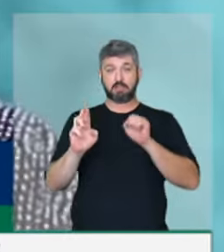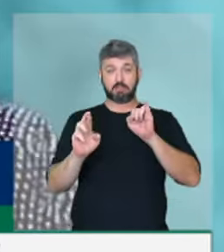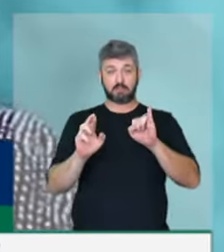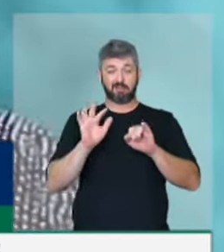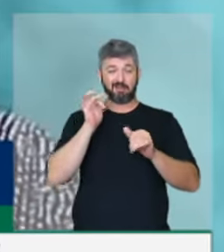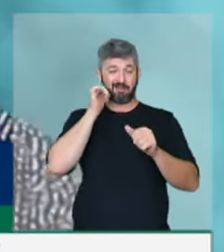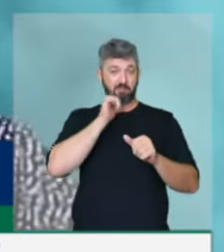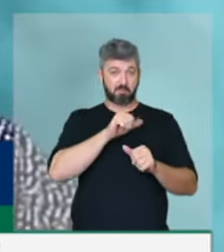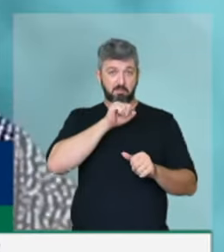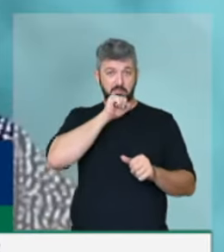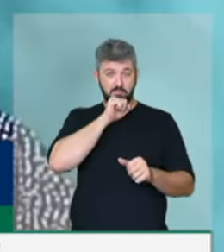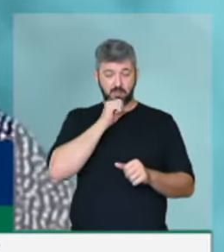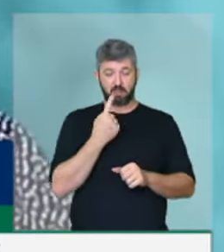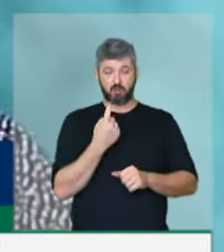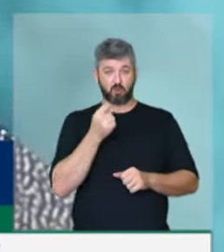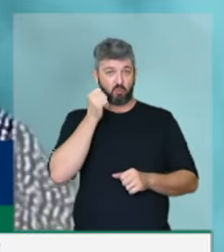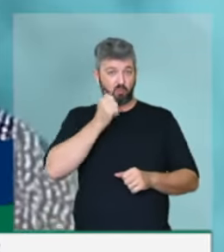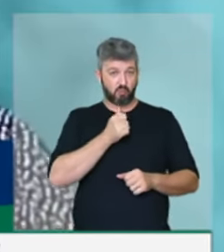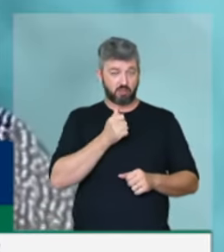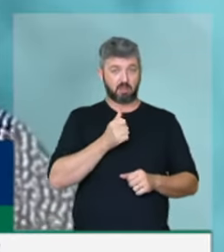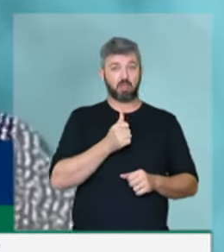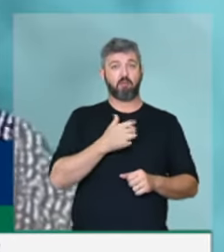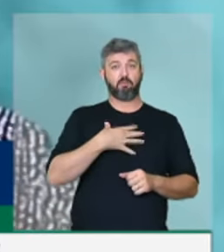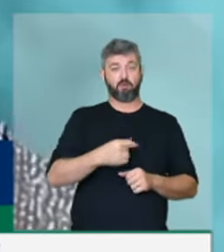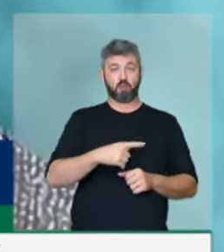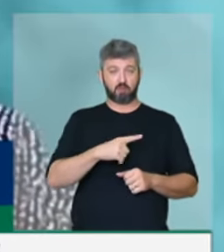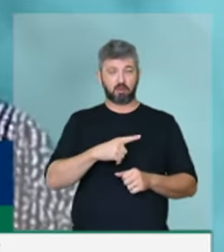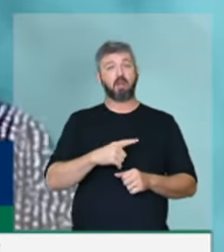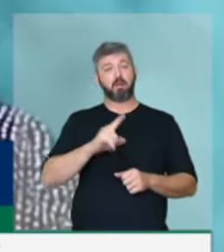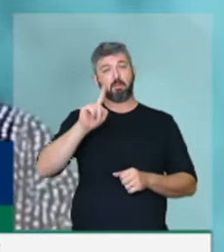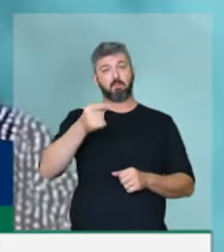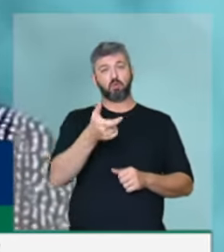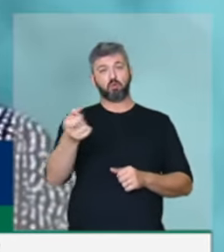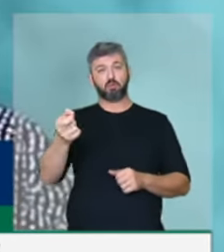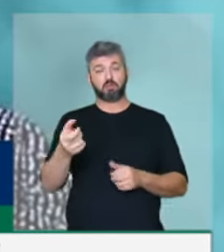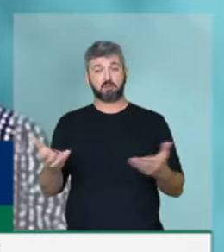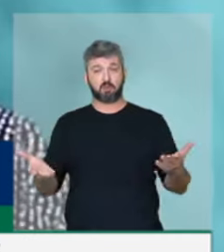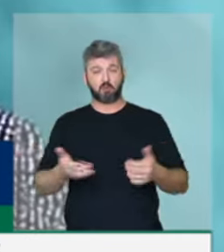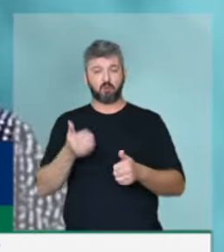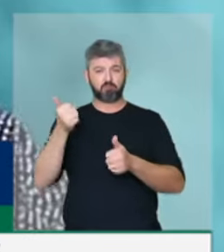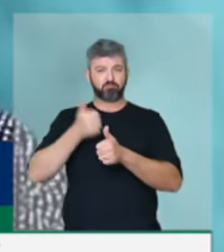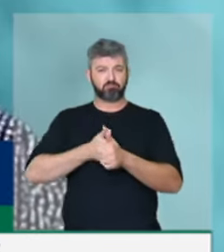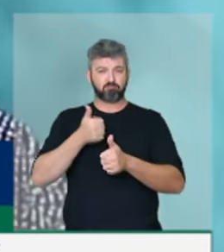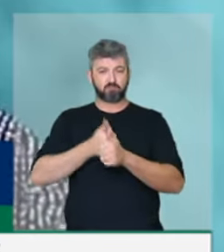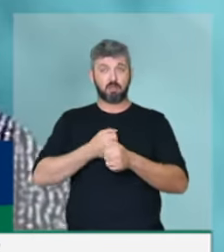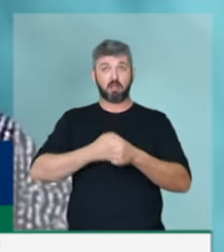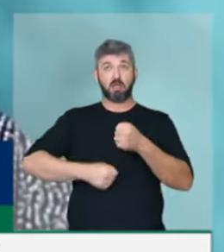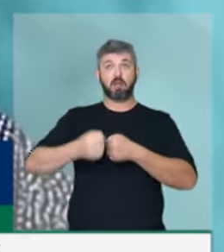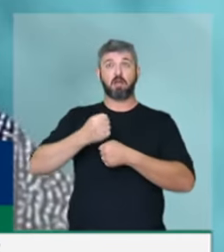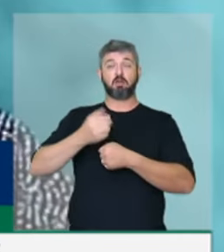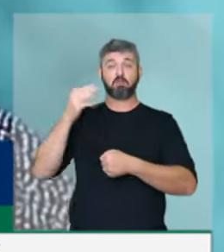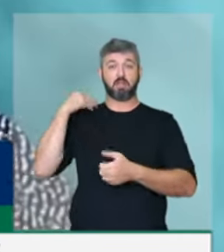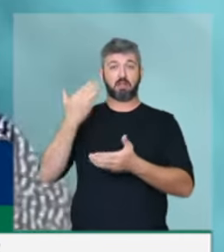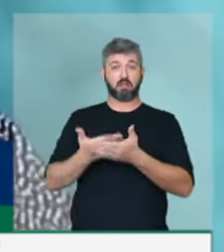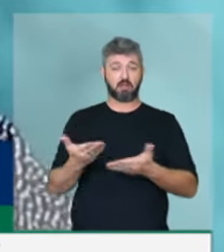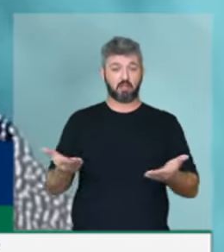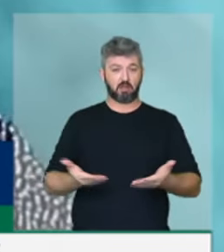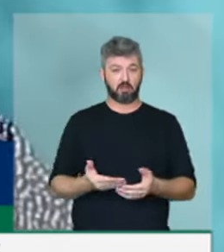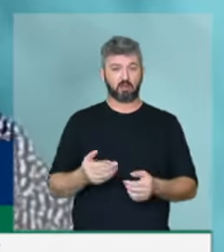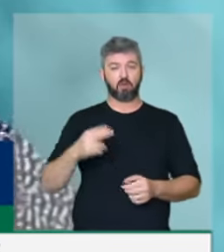ESTAMOS NESSA MATO ALH DESDE O ANO PASSADO. UMA NOVA EMERGÊNCIA DEVERIA TER SIDO DECRETADA.... AGORA INFELIZMENTE O COMITÊ